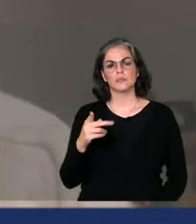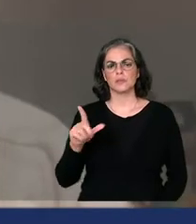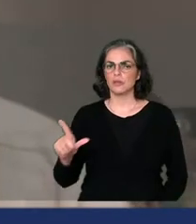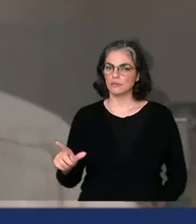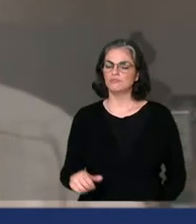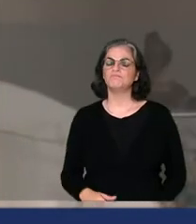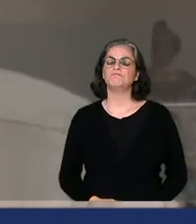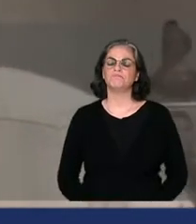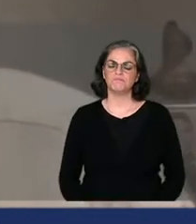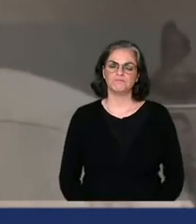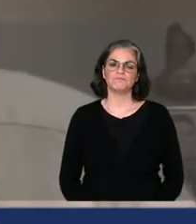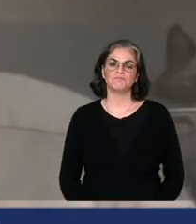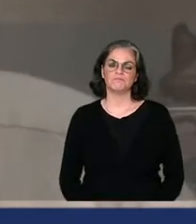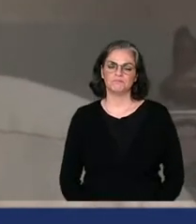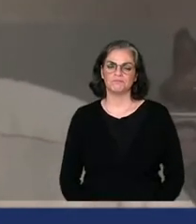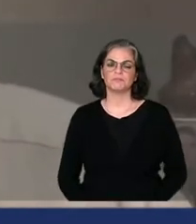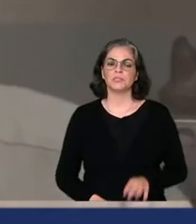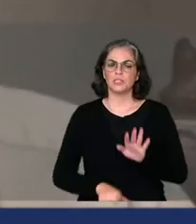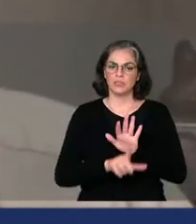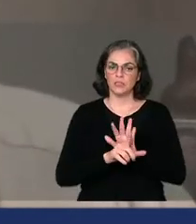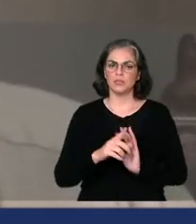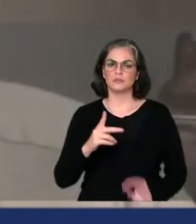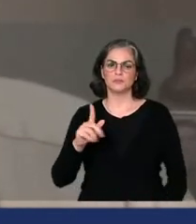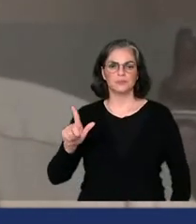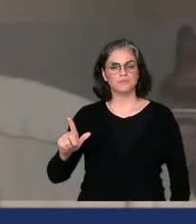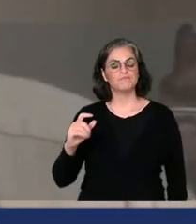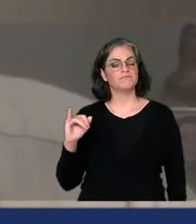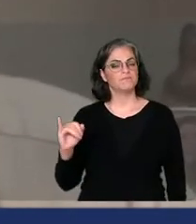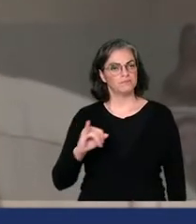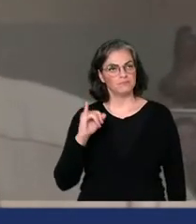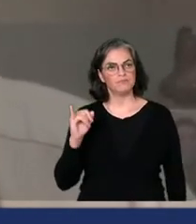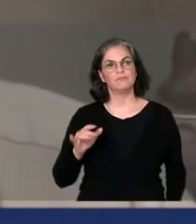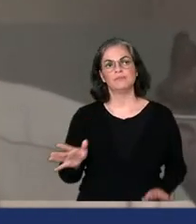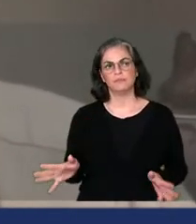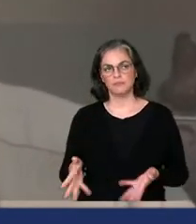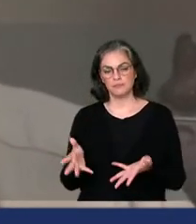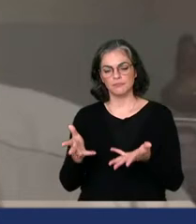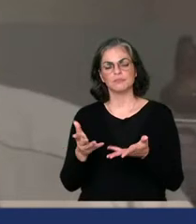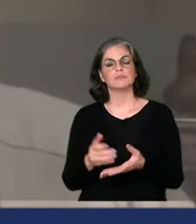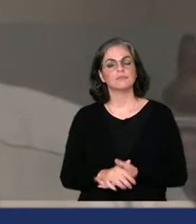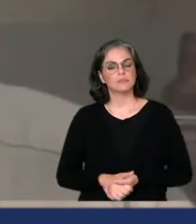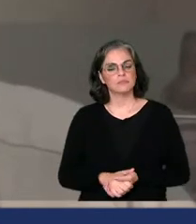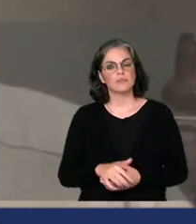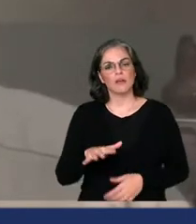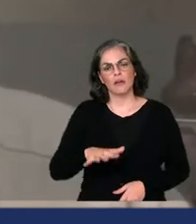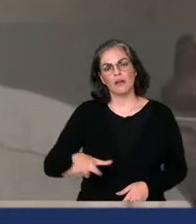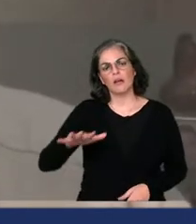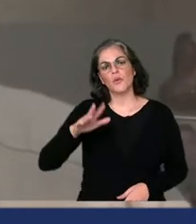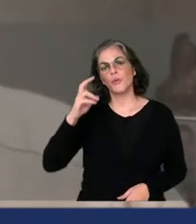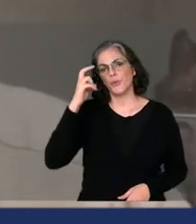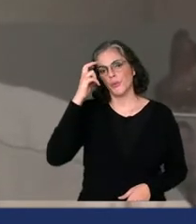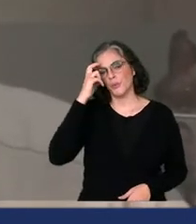PCDOB VOTA SIM. -- [DEPUTADO]: PODEMOS ORIENTA FAVORAVELMENTE A ESSE PROJETO DE LEI, DE SUMA IMPORTÂNCIA, JUSTAMENTE PARA FOMENTAR O ESTÍMULO AO SETOR